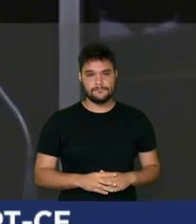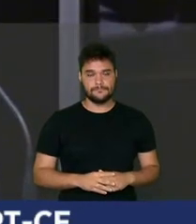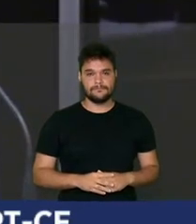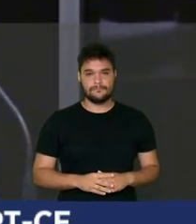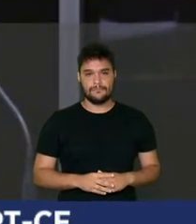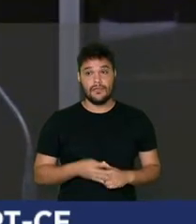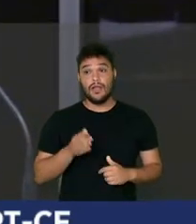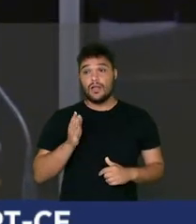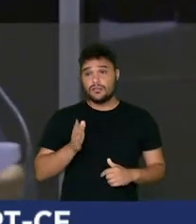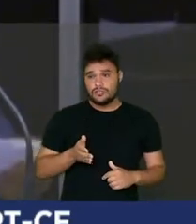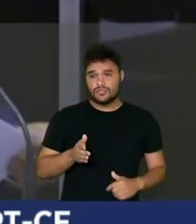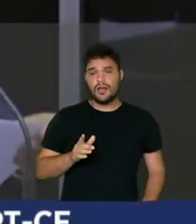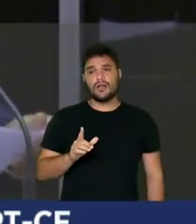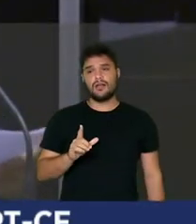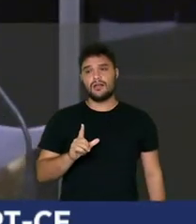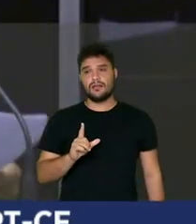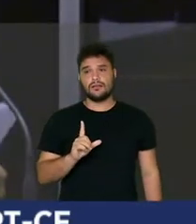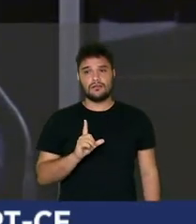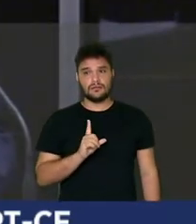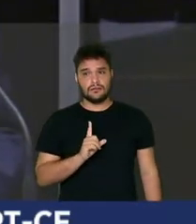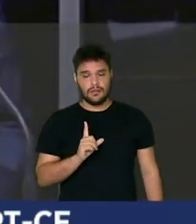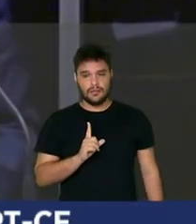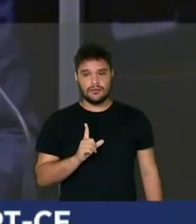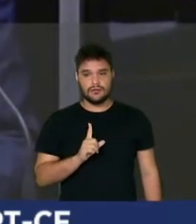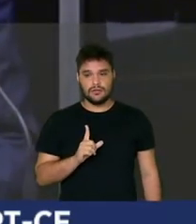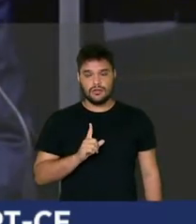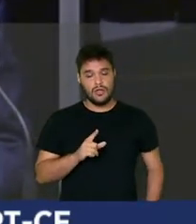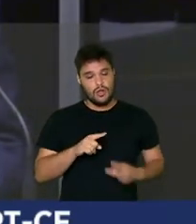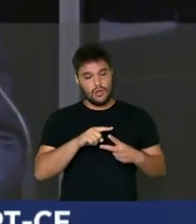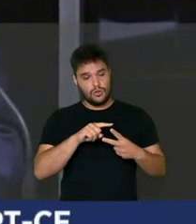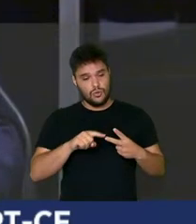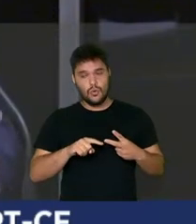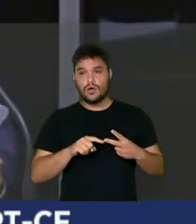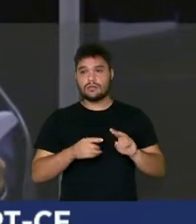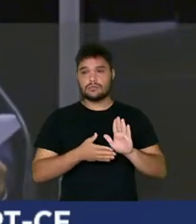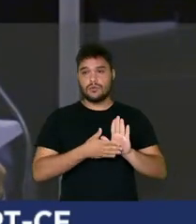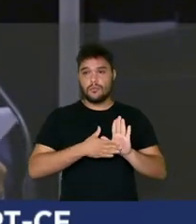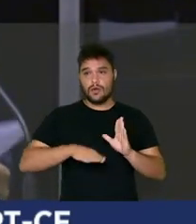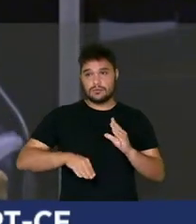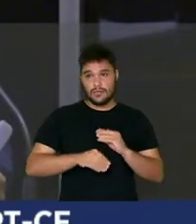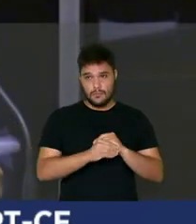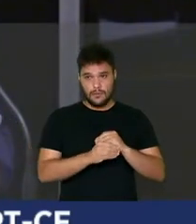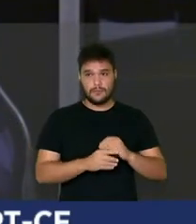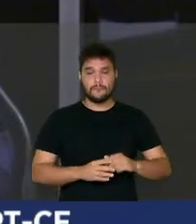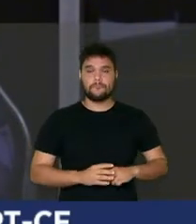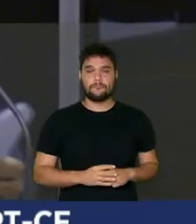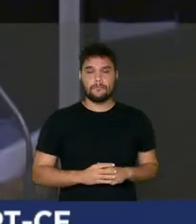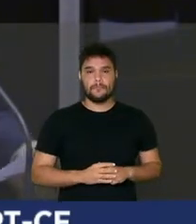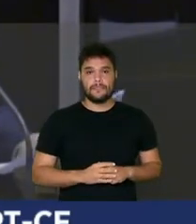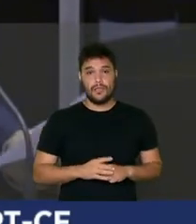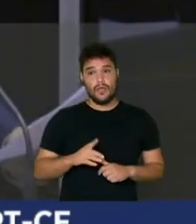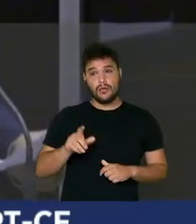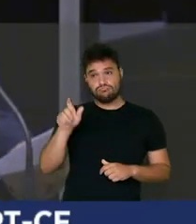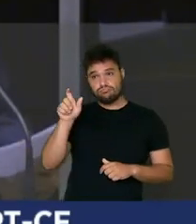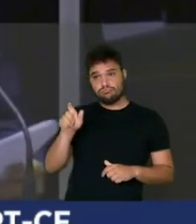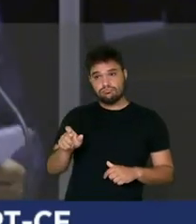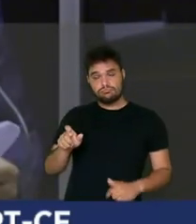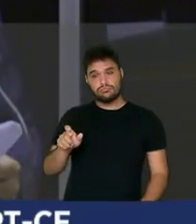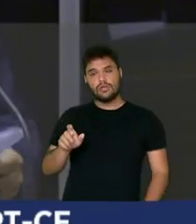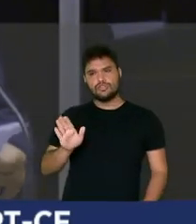COMPLEMENTAR. A ELE, SENHOR PRESIDENTE, FORAM APRESENTADAS DUAS EMENDAS, UMA DELAS DE AUTORIA JÁ NEGOCIADA PELO